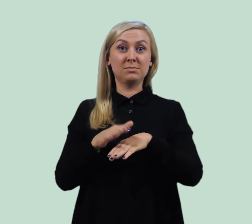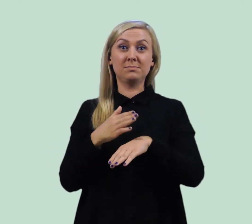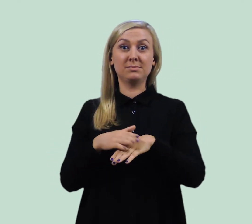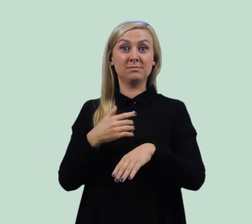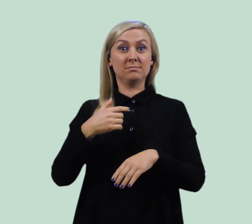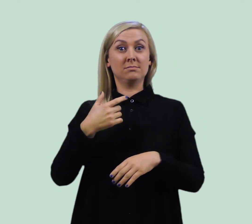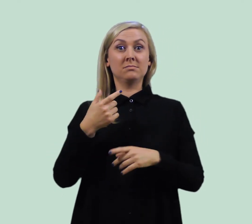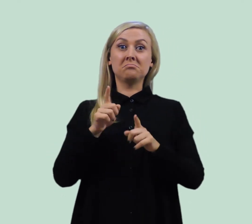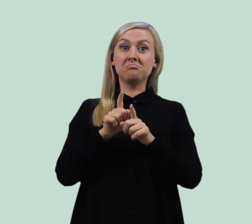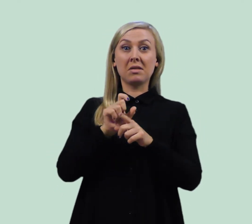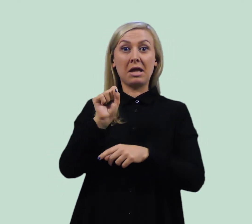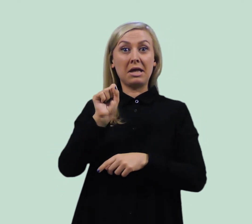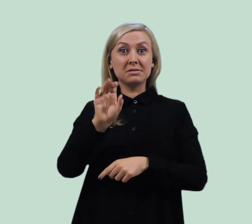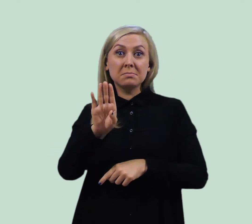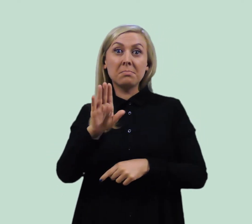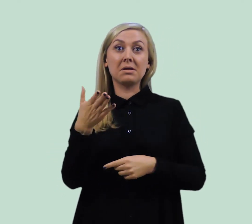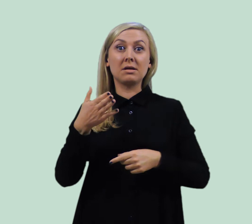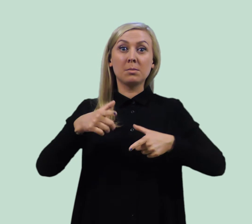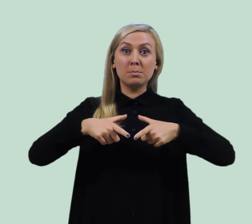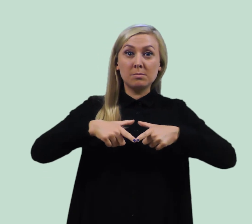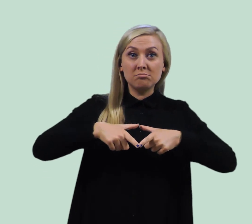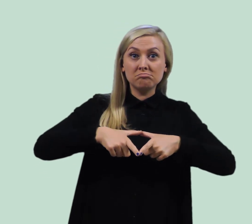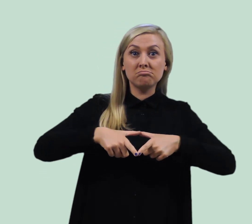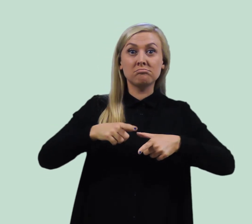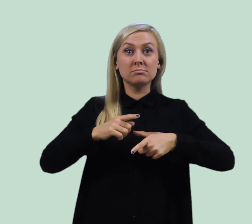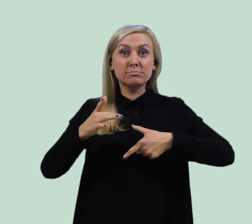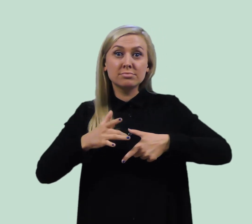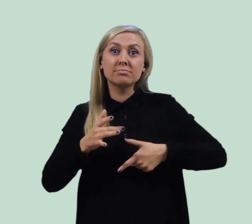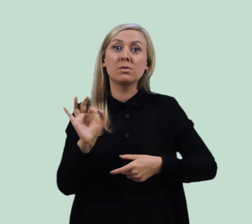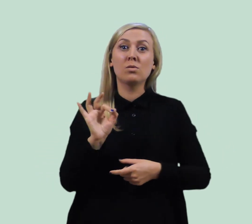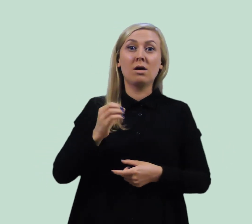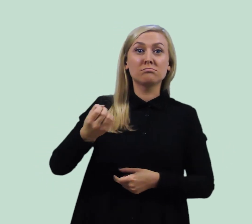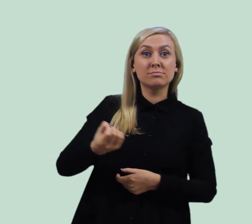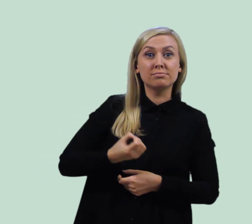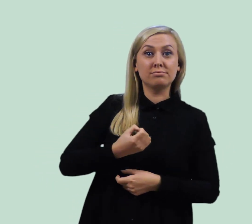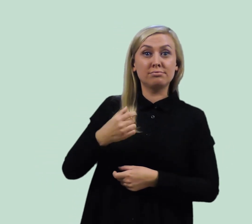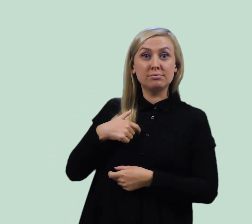Niemand darf dich zur Selbst-Befriedigung zwingen,